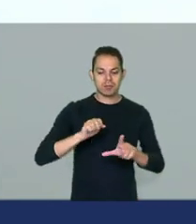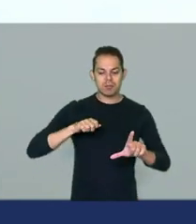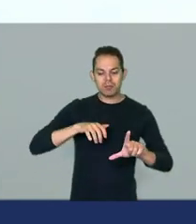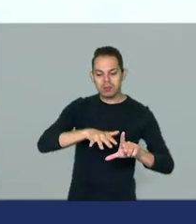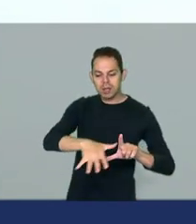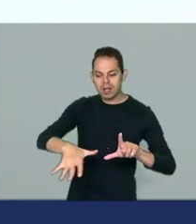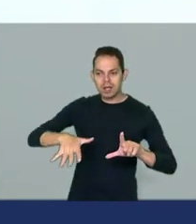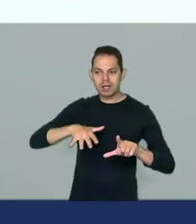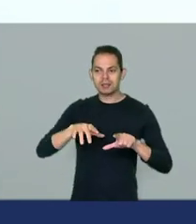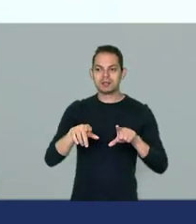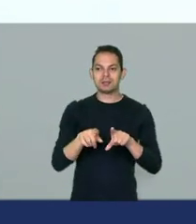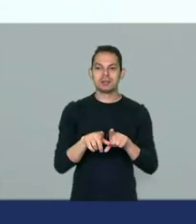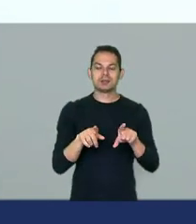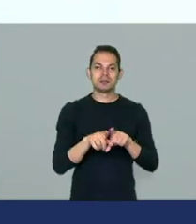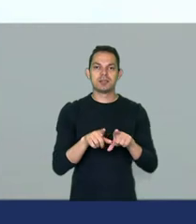ÁREA DE CULTURA, TANTO PARA PARA ÁUDIO VISUAIS E